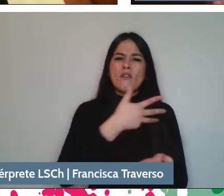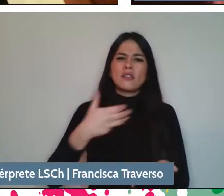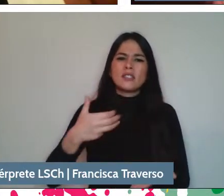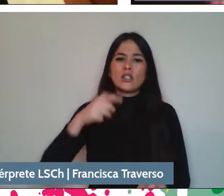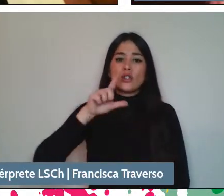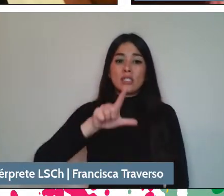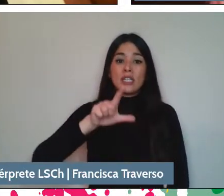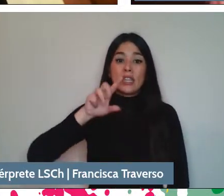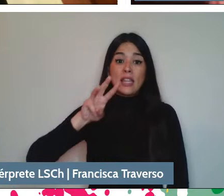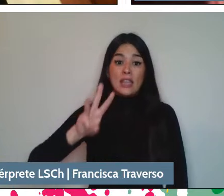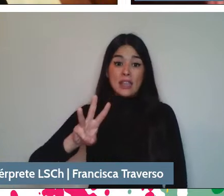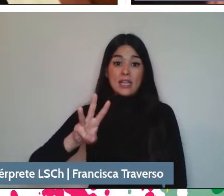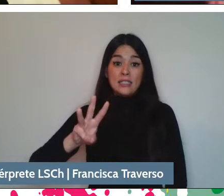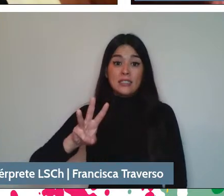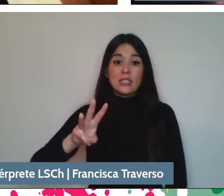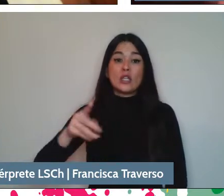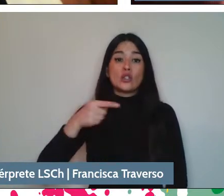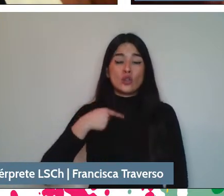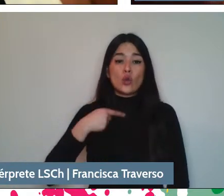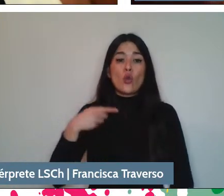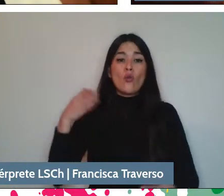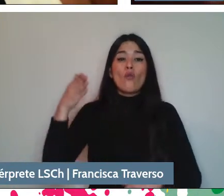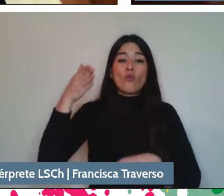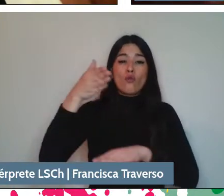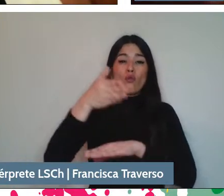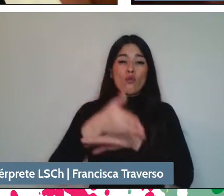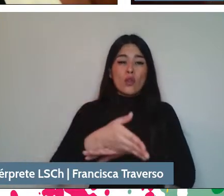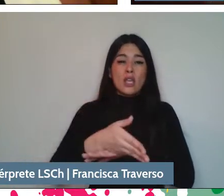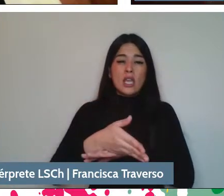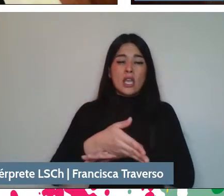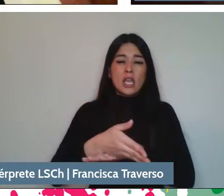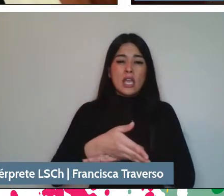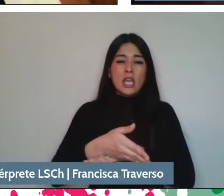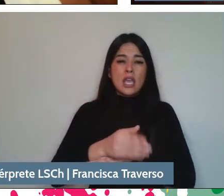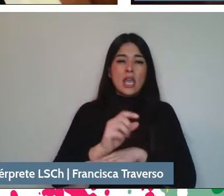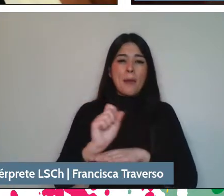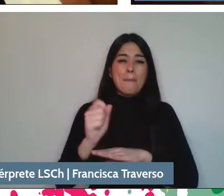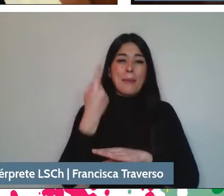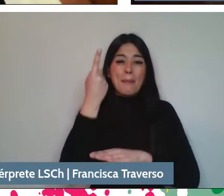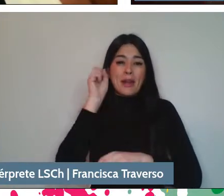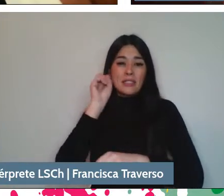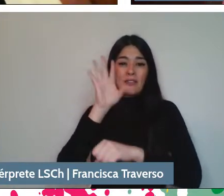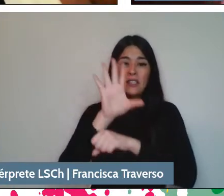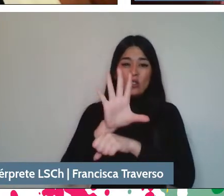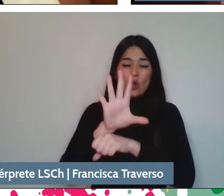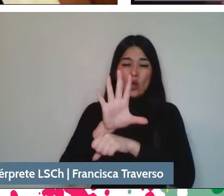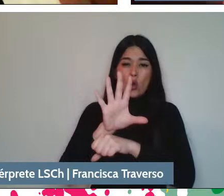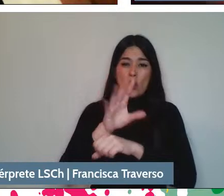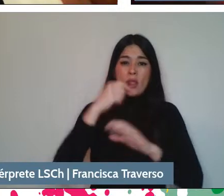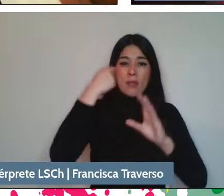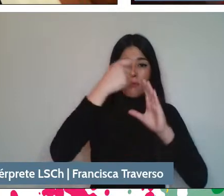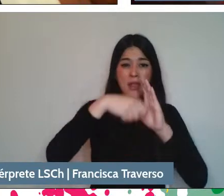Yo asistí a la premier de una película filmada en Chile por Costa-Gavras